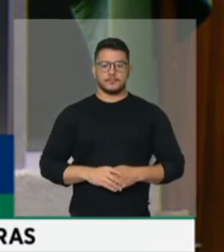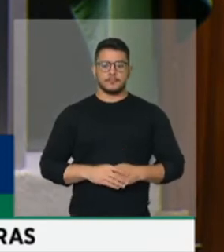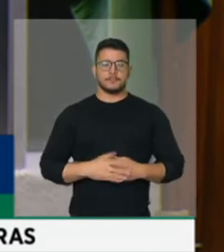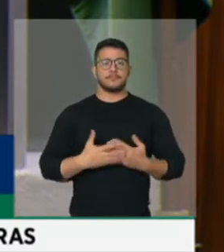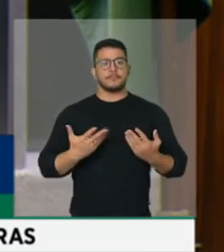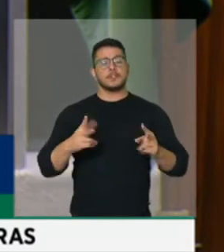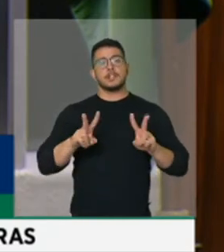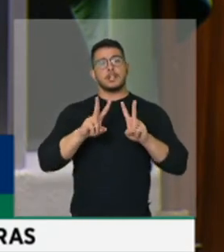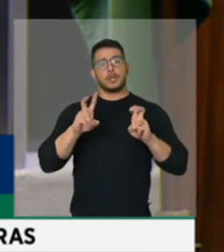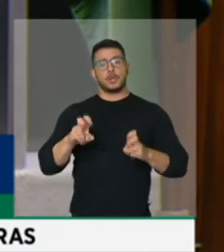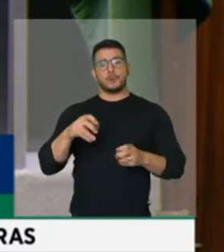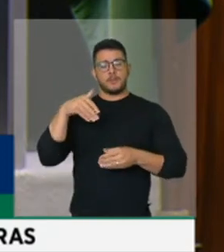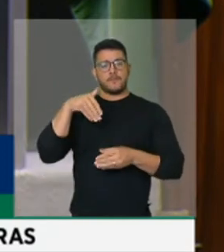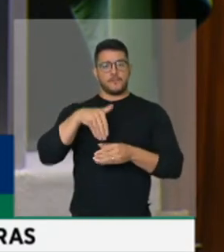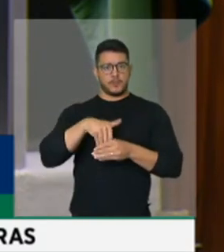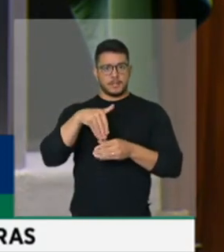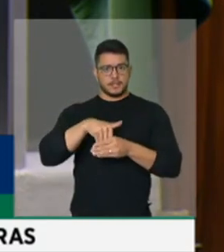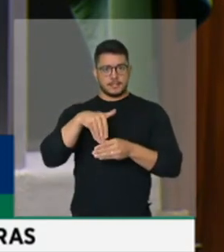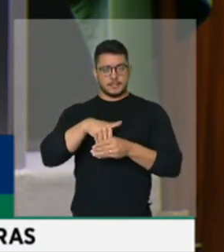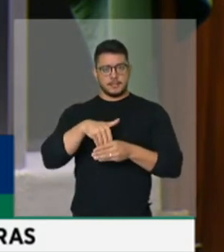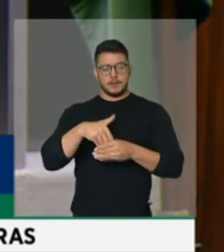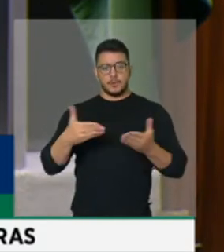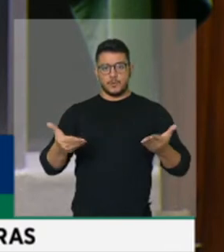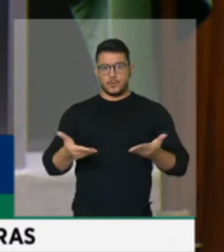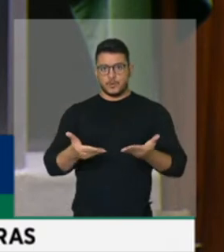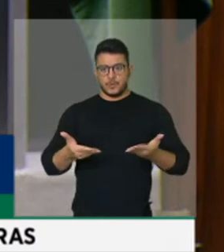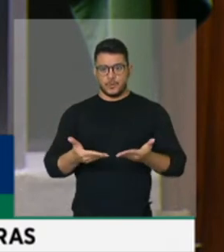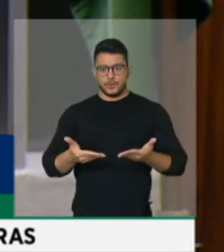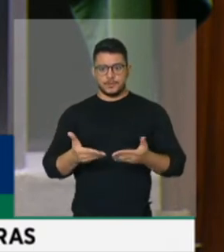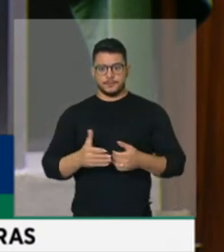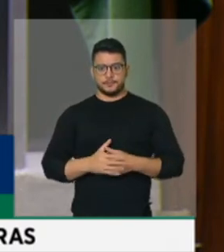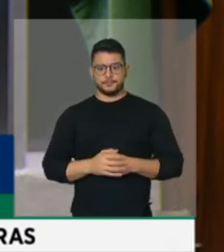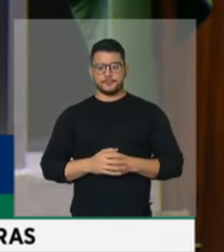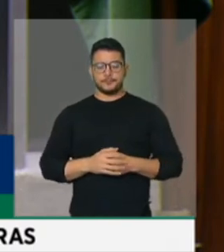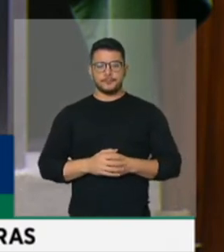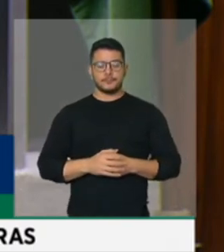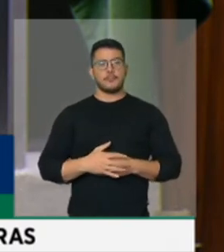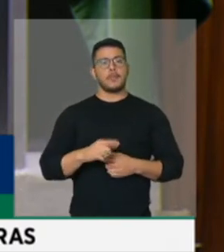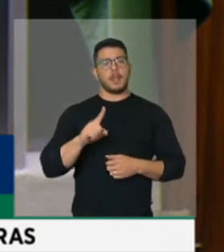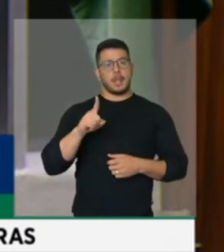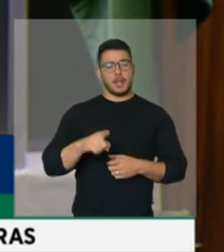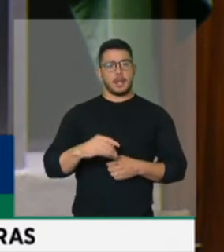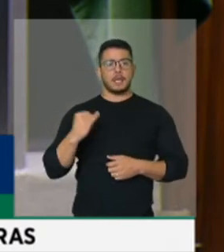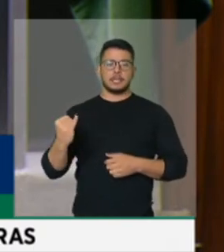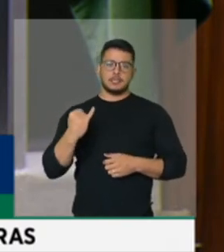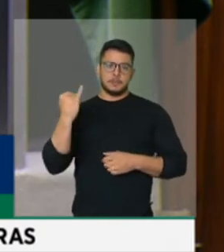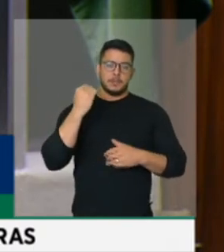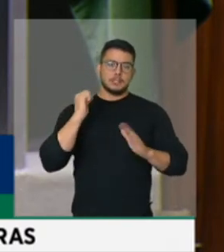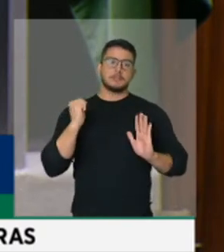ALGUMAS COLOCAÇÕES... COM A AUTORIZAÇÃO DO DEPUTADO DIEGO ANDRADE, ALÔHERDO DA MAIORIA QUE ME CONCEDE DE